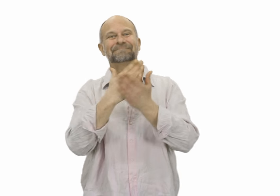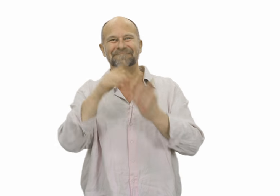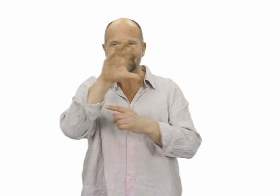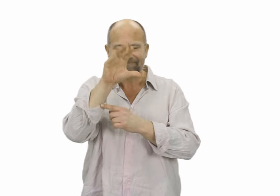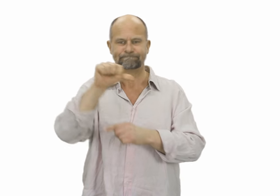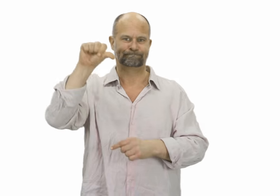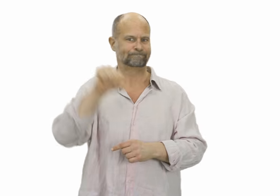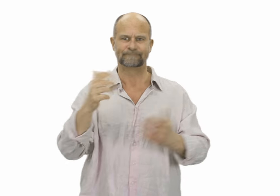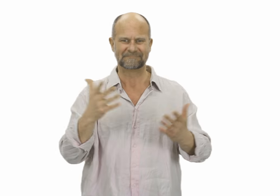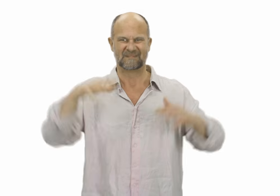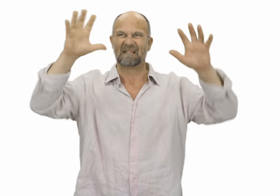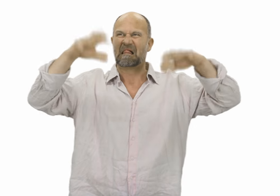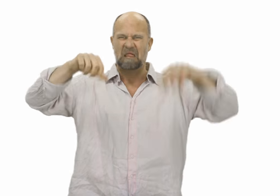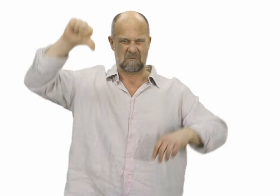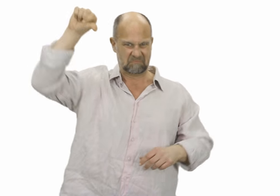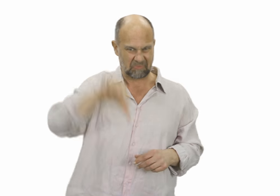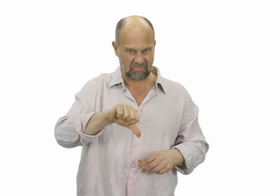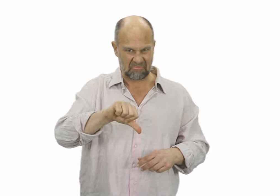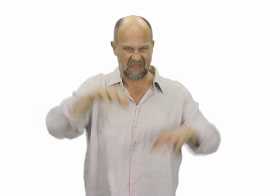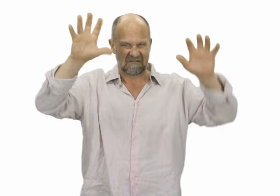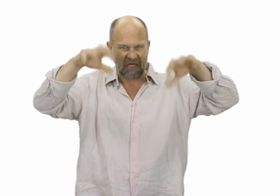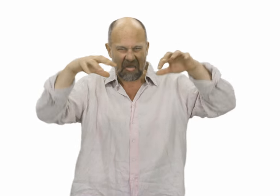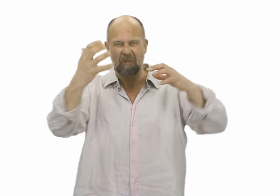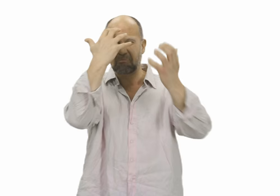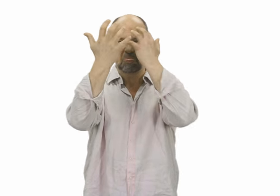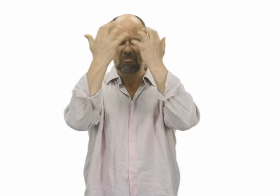Das Bild ist sehr schlecht geworden! Auch hat es ununterbrochen geregnet und das Objektiv ständig nass.